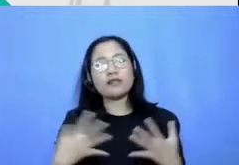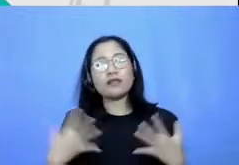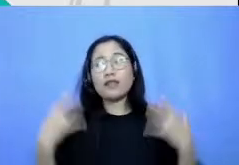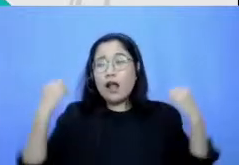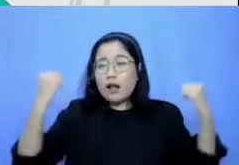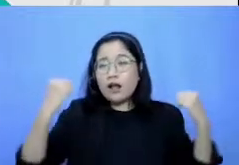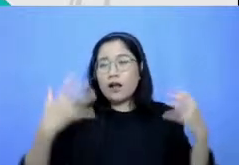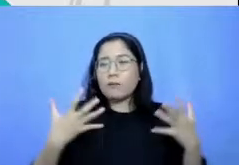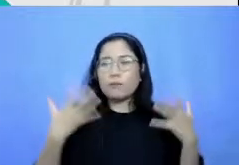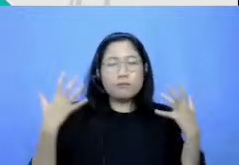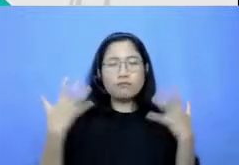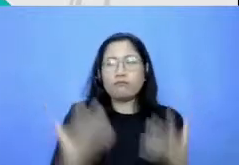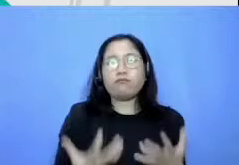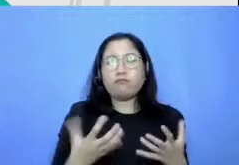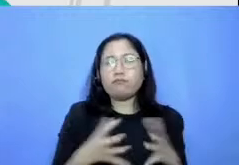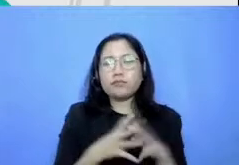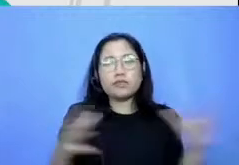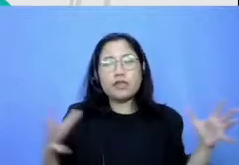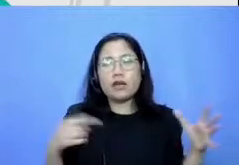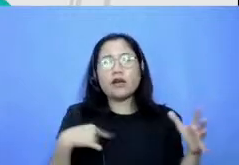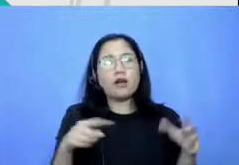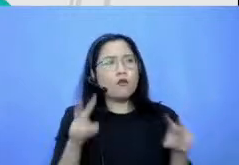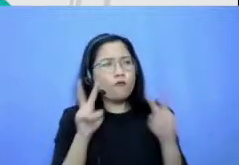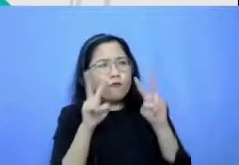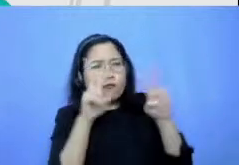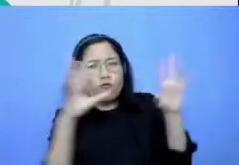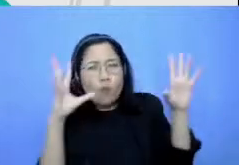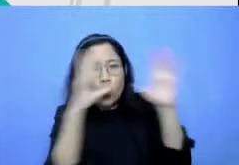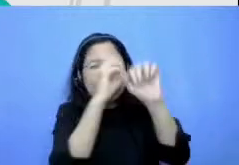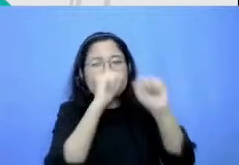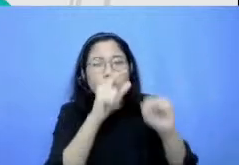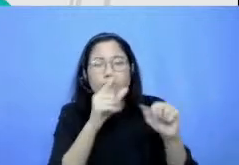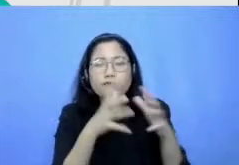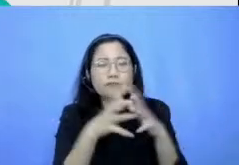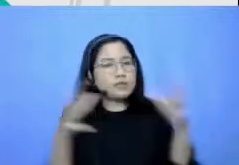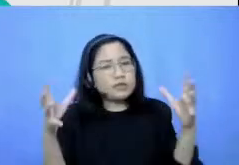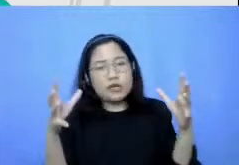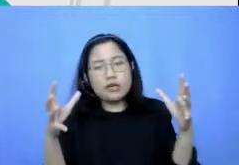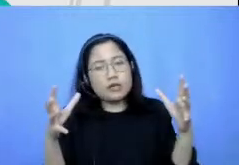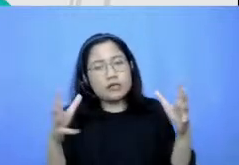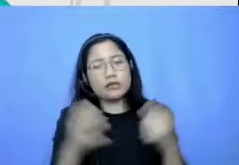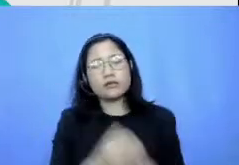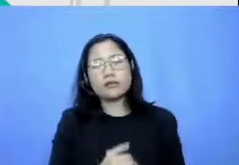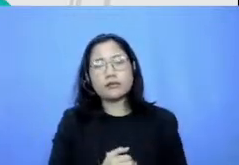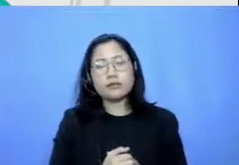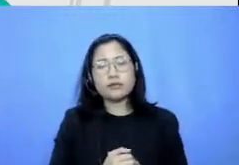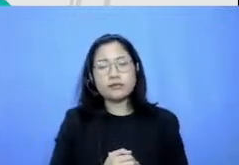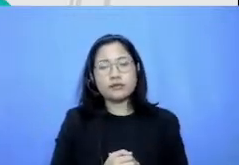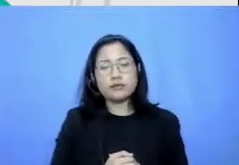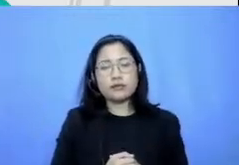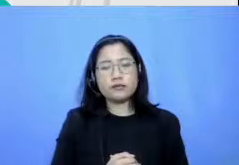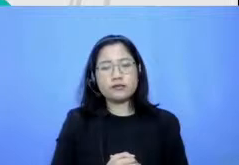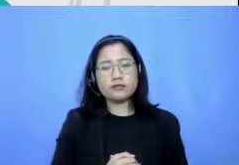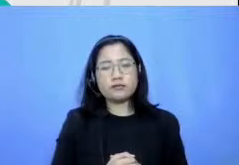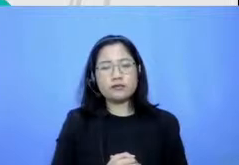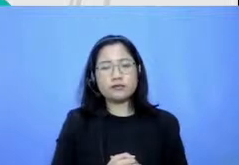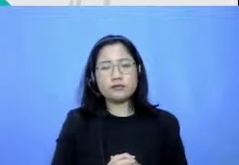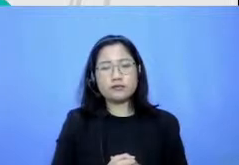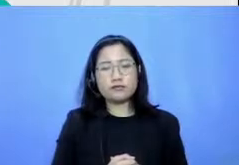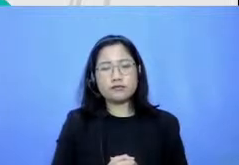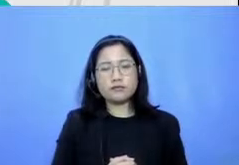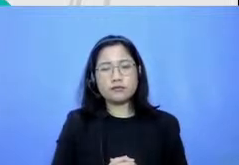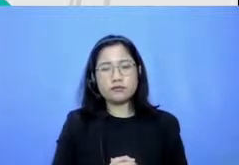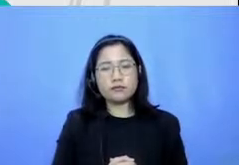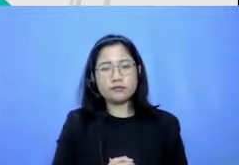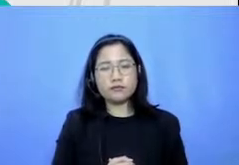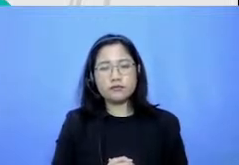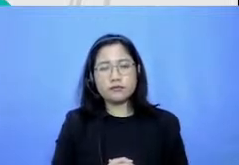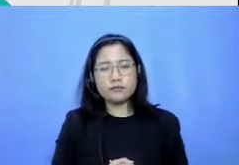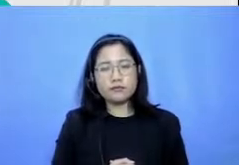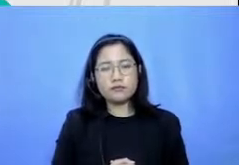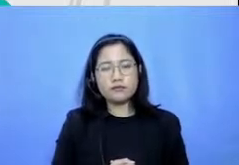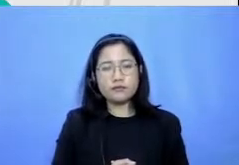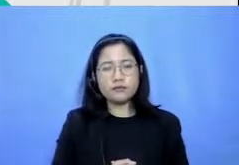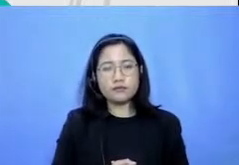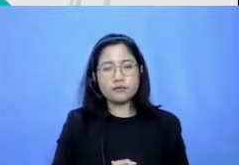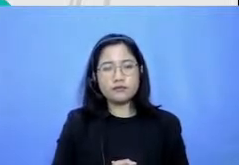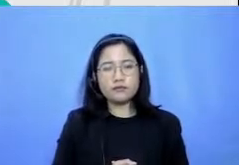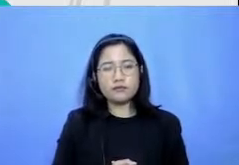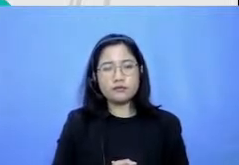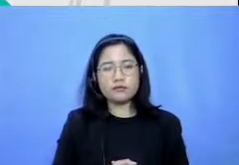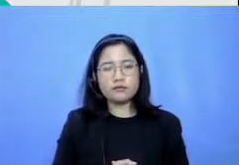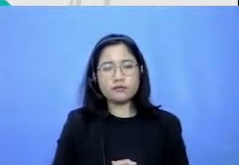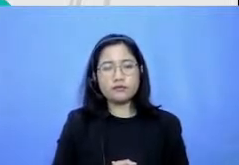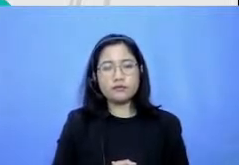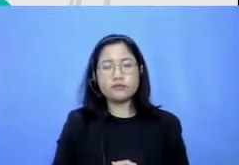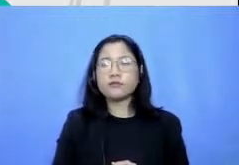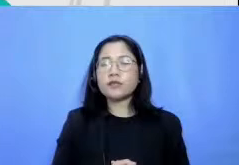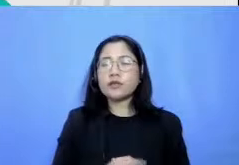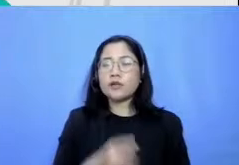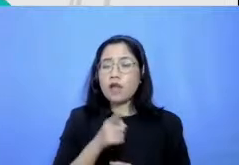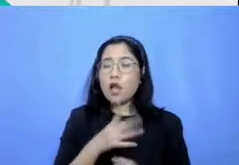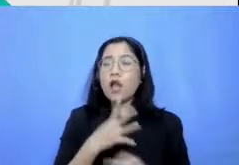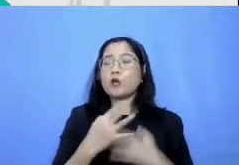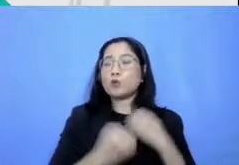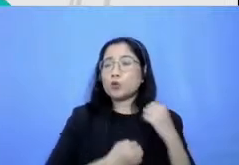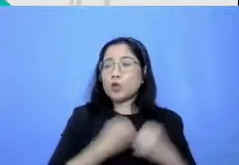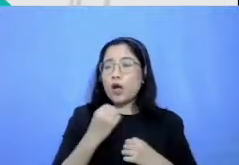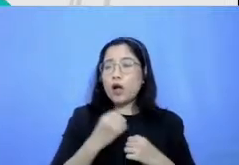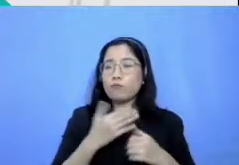mereka lebih lebih besar tempe Hai ah Hai dan untuk upaya yang sedemikian intensifnya kita perlu